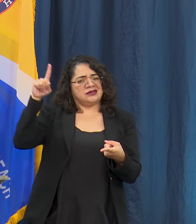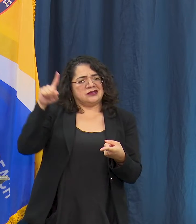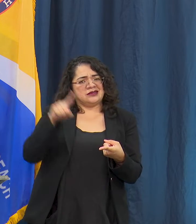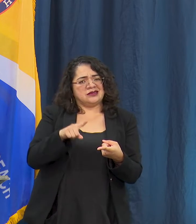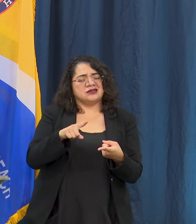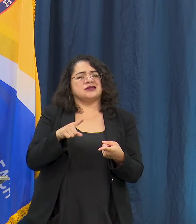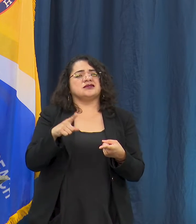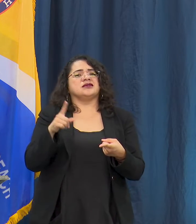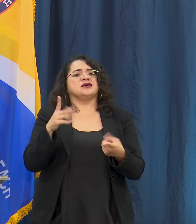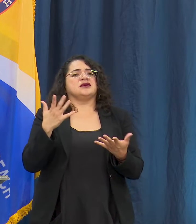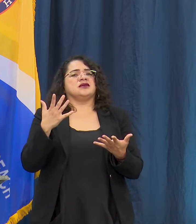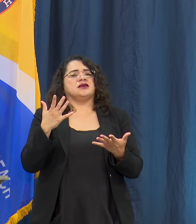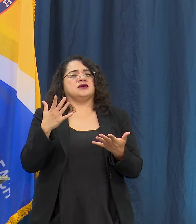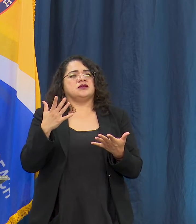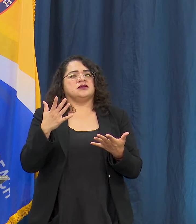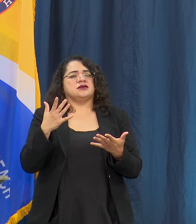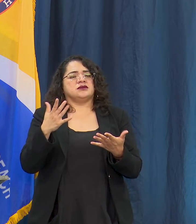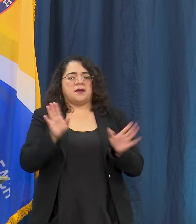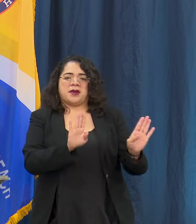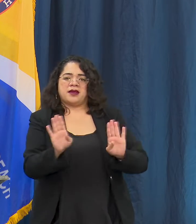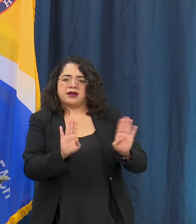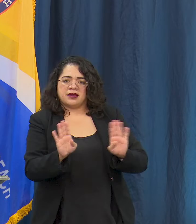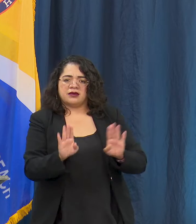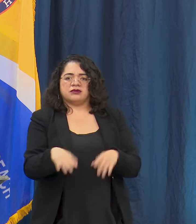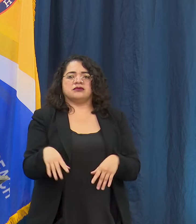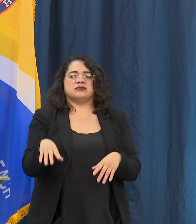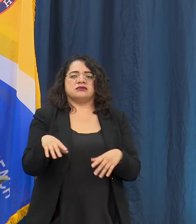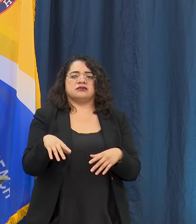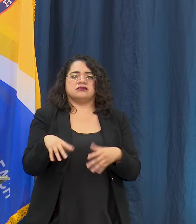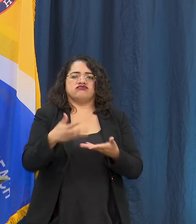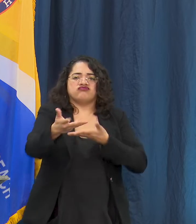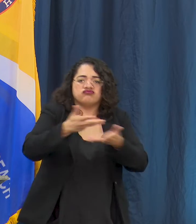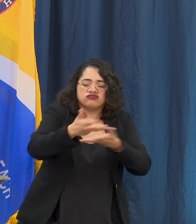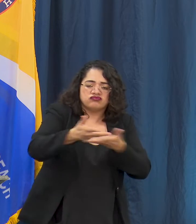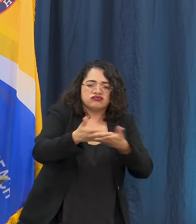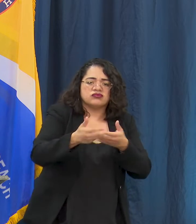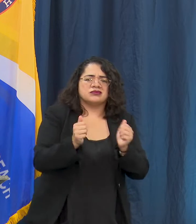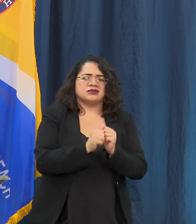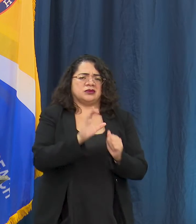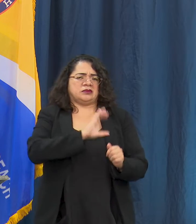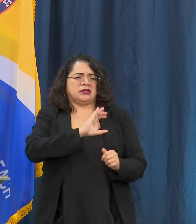la comunidad ESO si doko muchos entrenamiento z-- y también con a pony